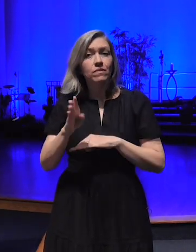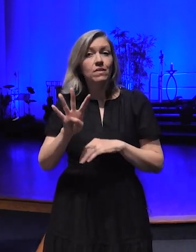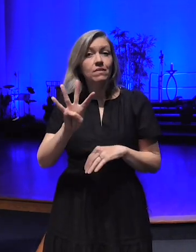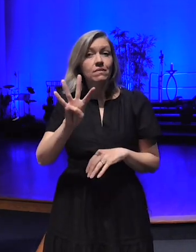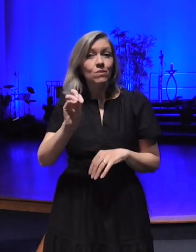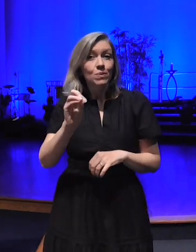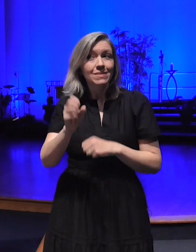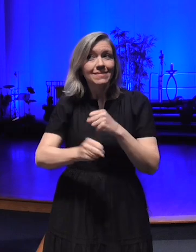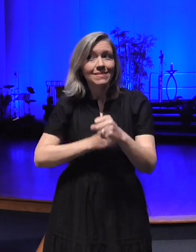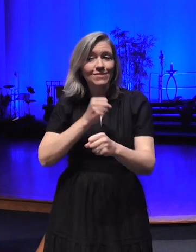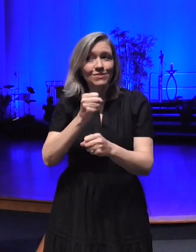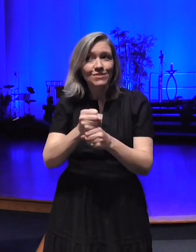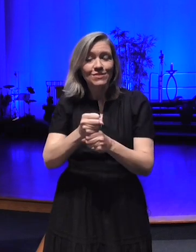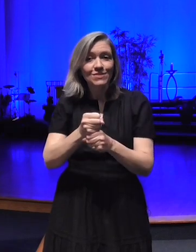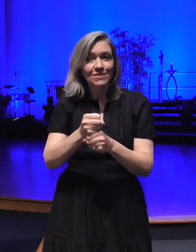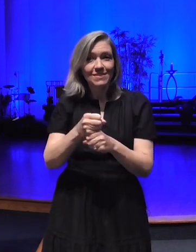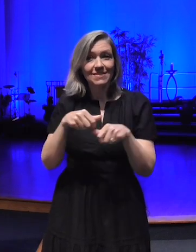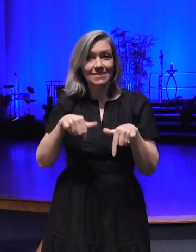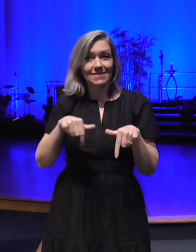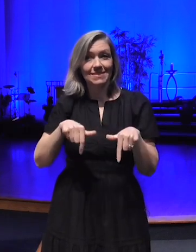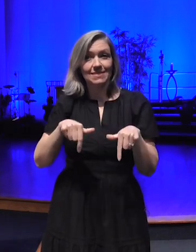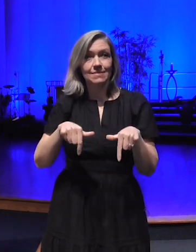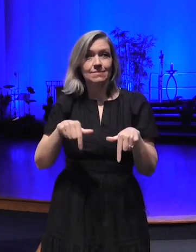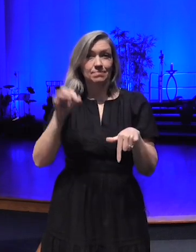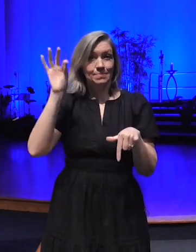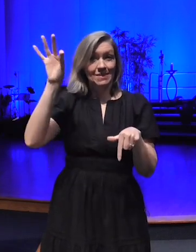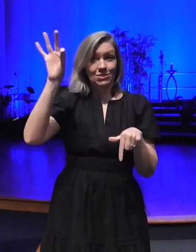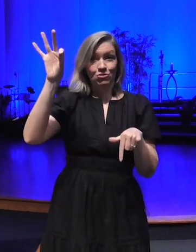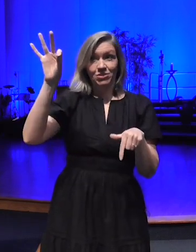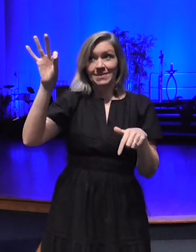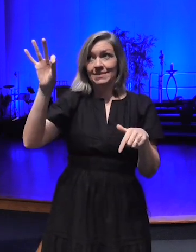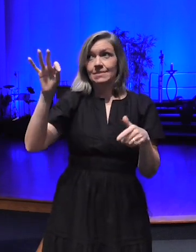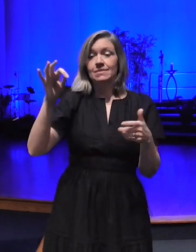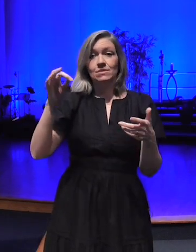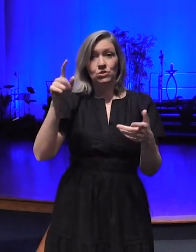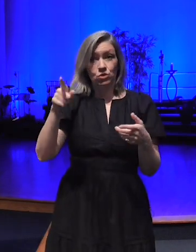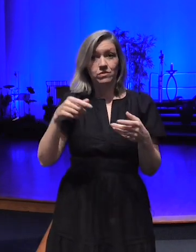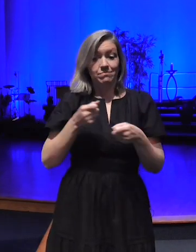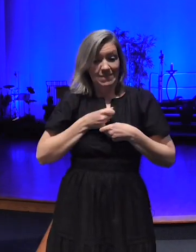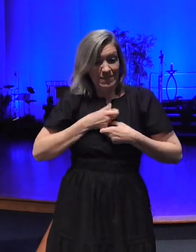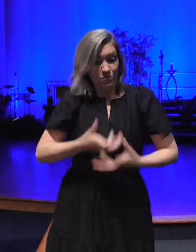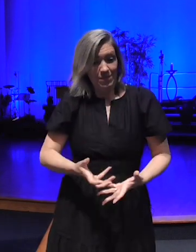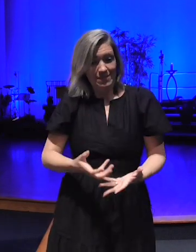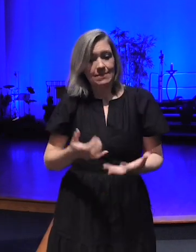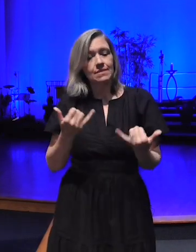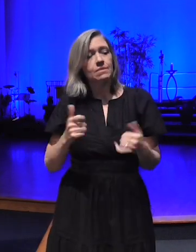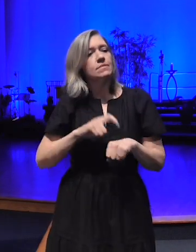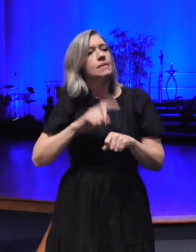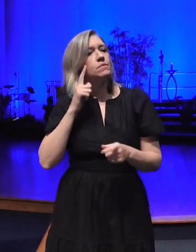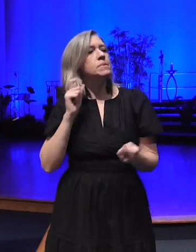la forma de ministerio que has estado expresando para que lo hagas. diferente y para que abras